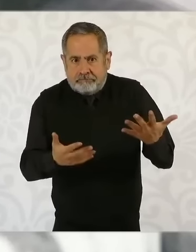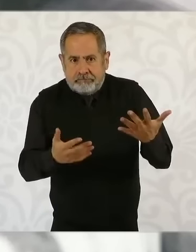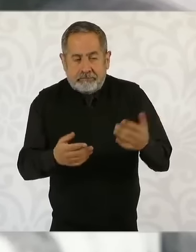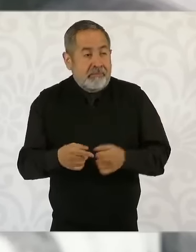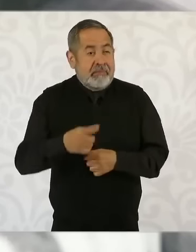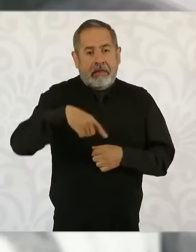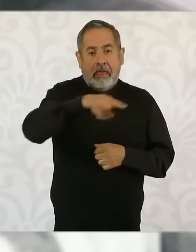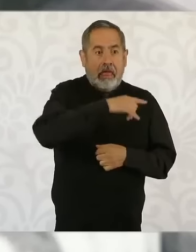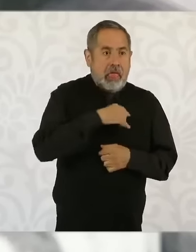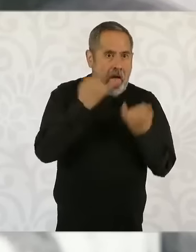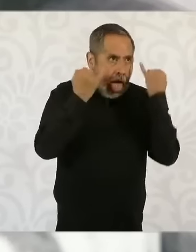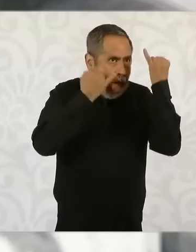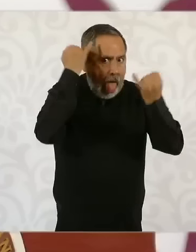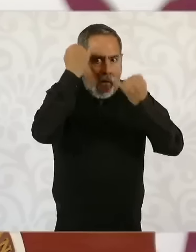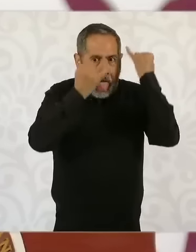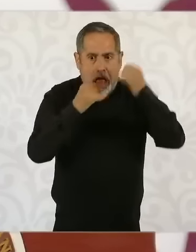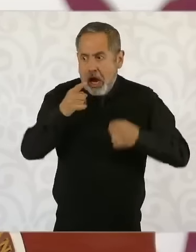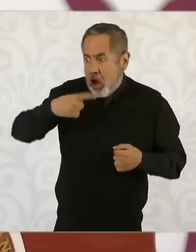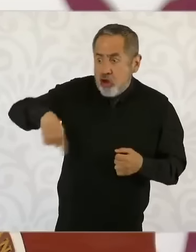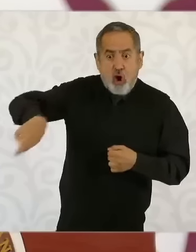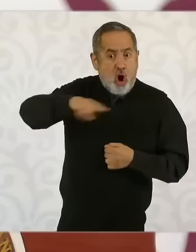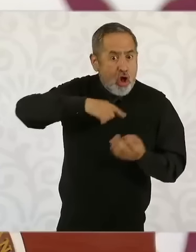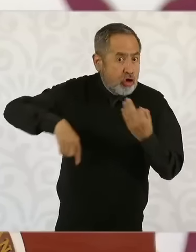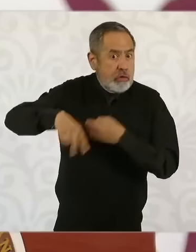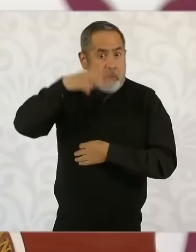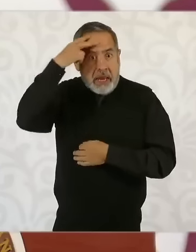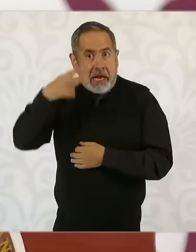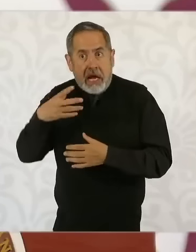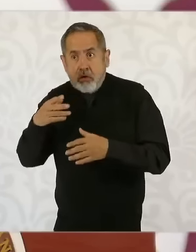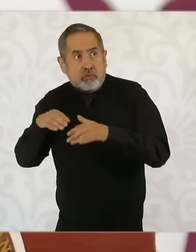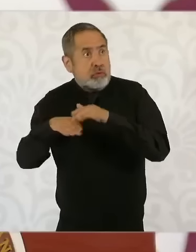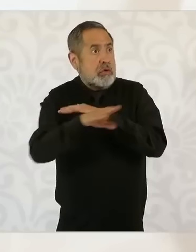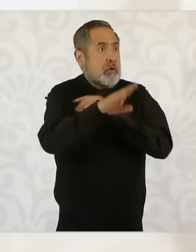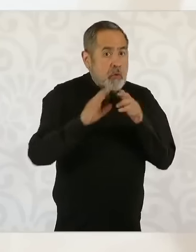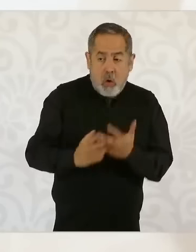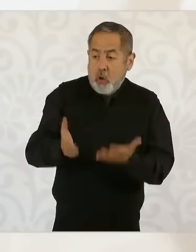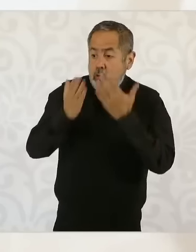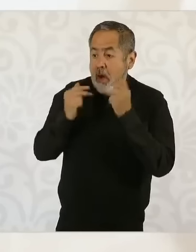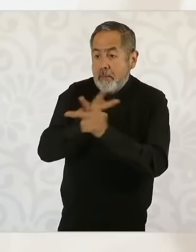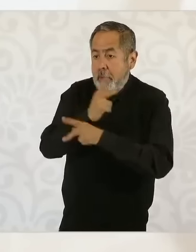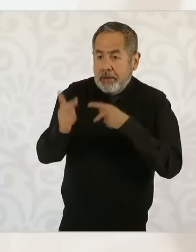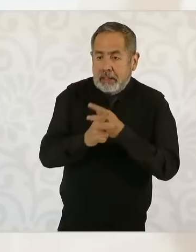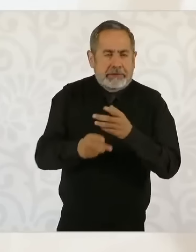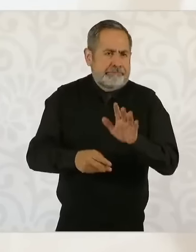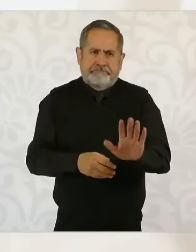inmigrantes mexicanos son indocumentados es completamente falso y recuerden que estos